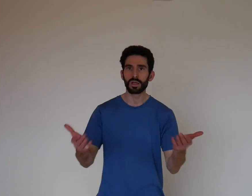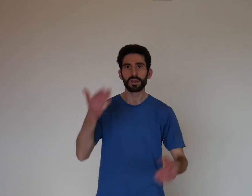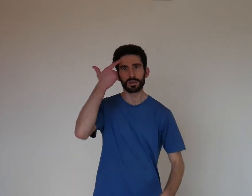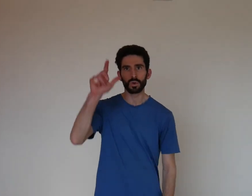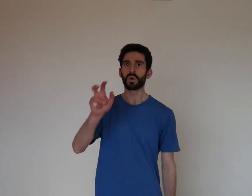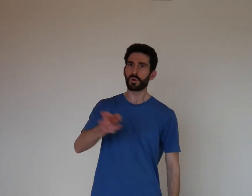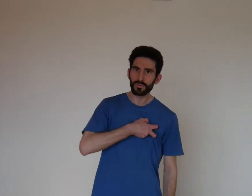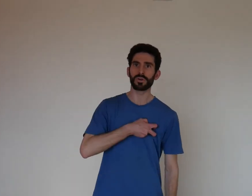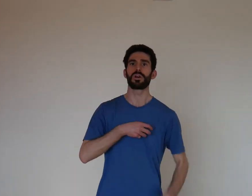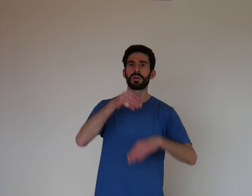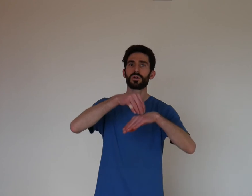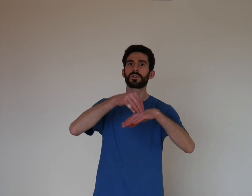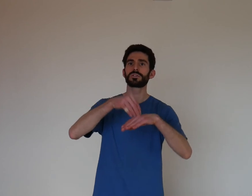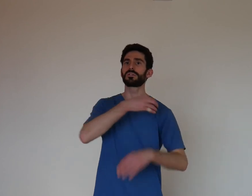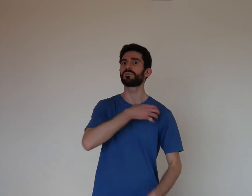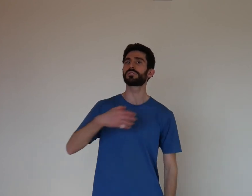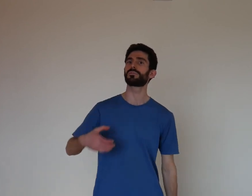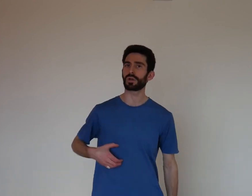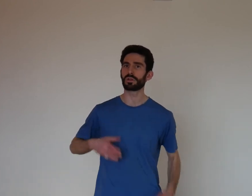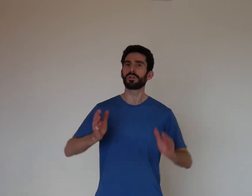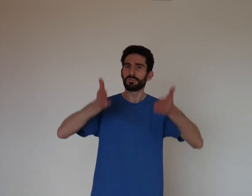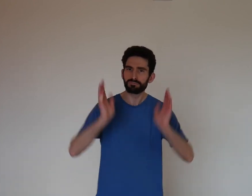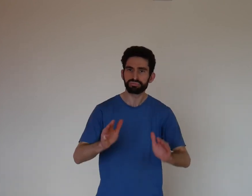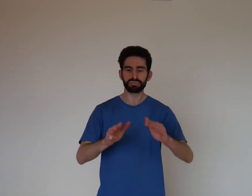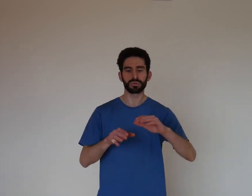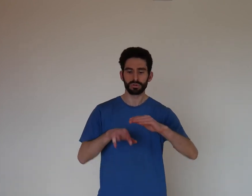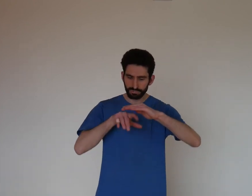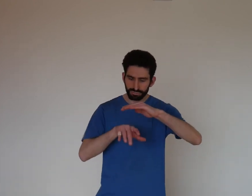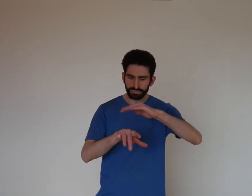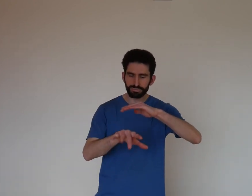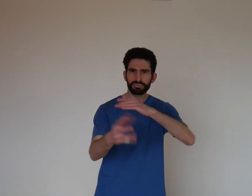A Lyon, enfin, le conseil municipal a décidé la création des égouts.